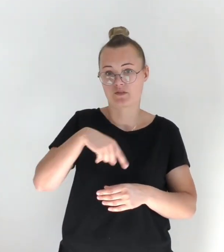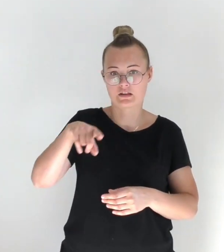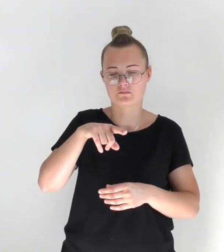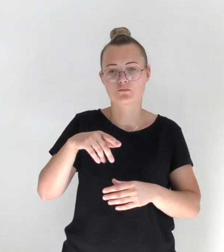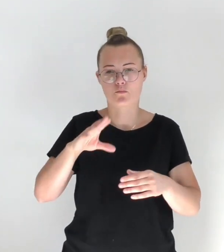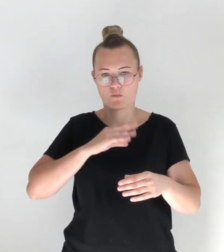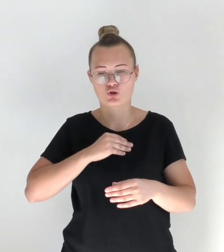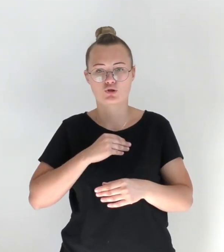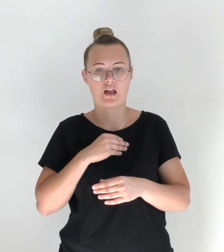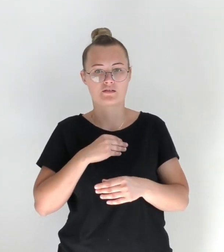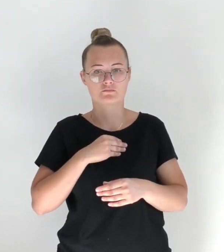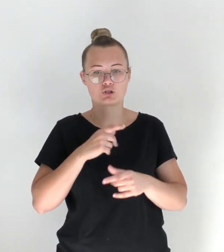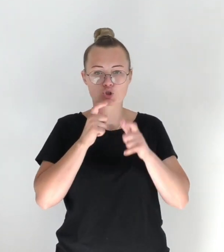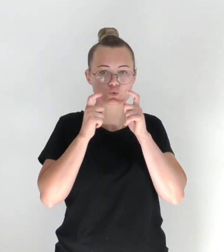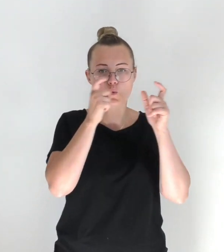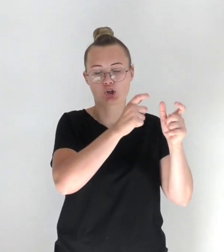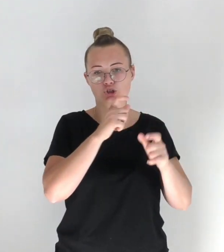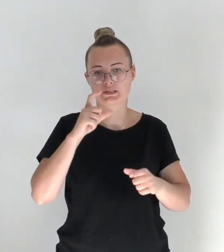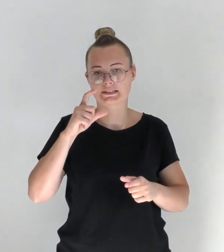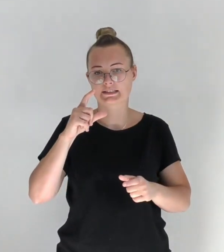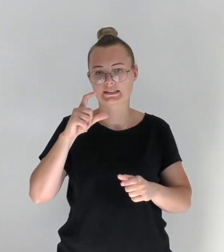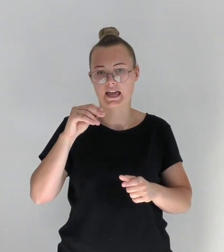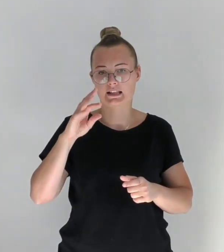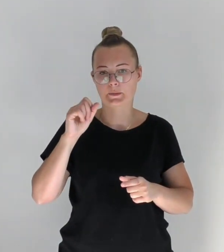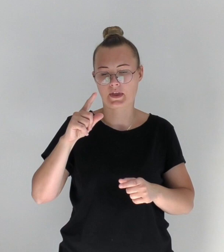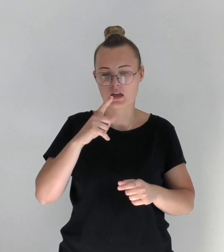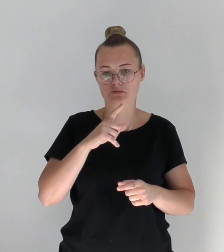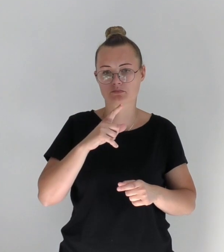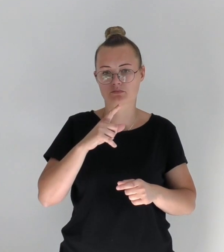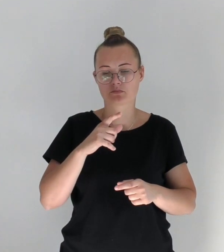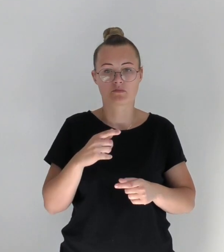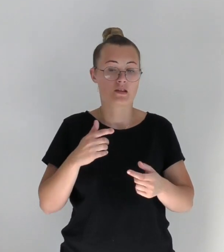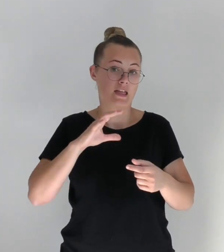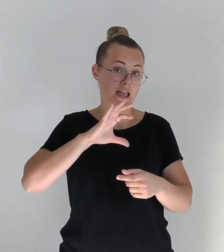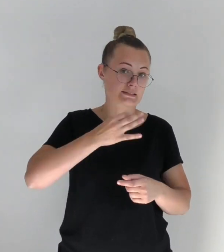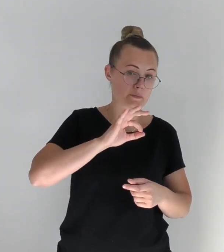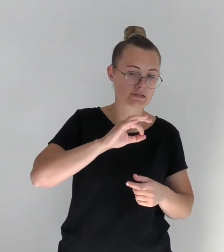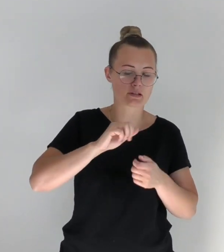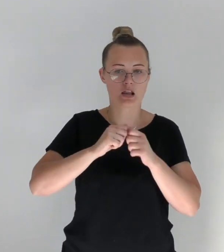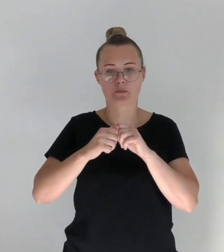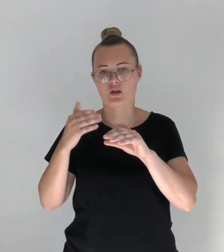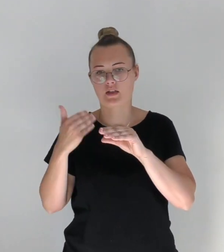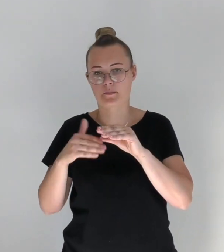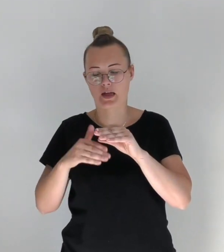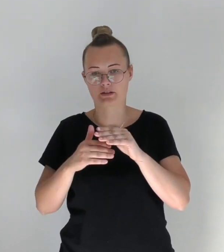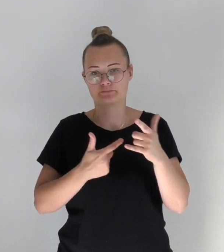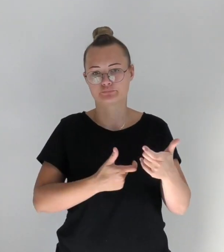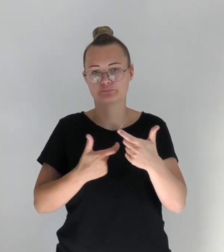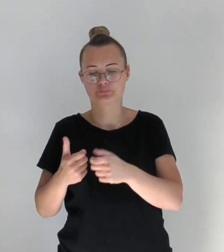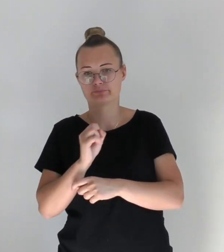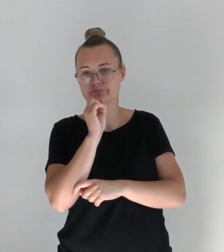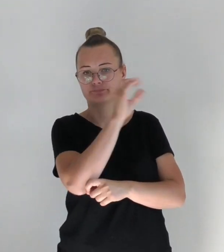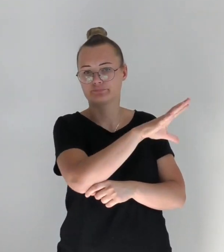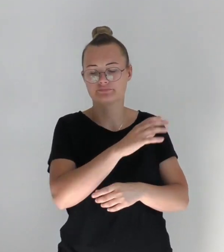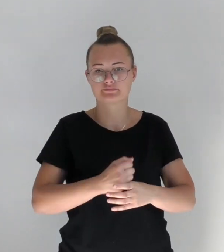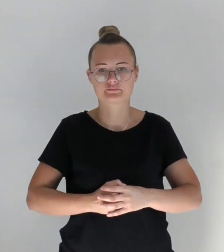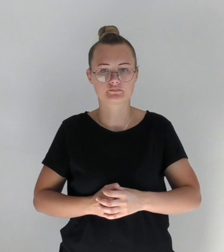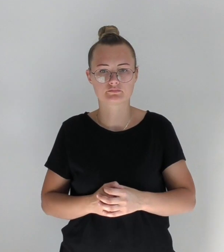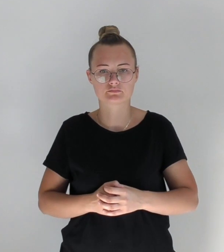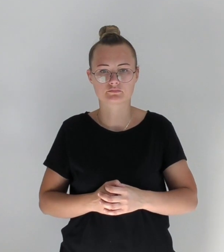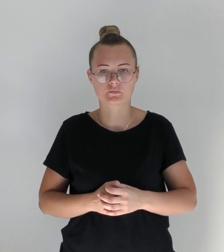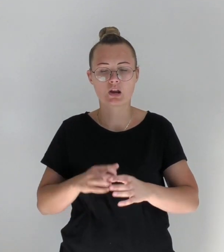SMS-em lub e-mailem - prześlij zgłoszenie do CERT Polska.